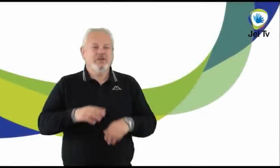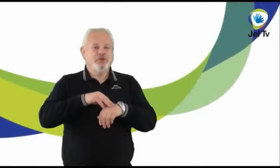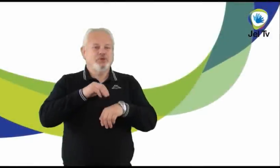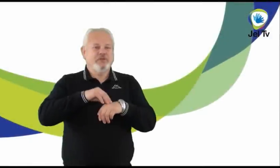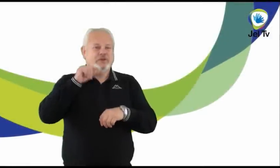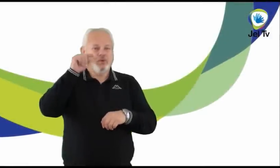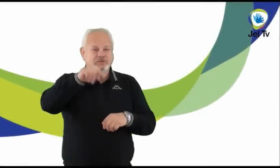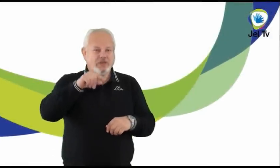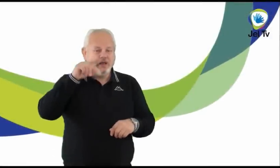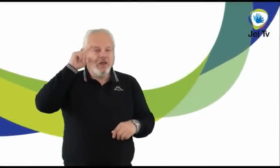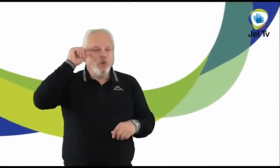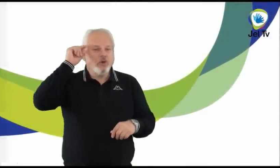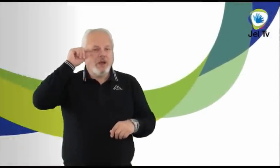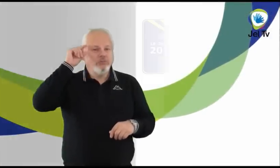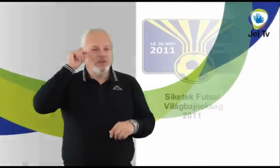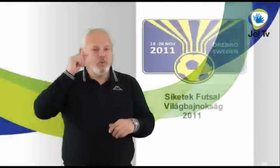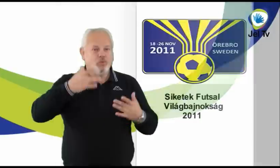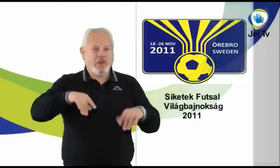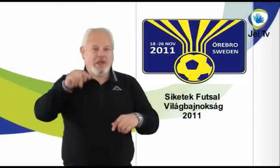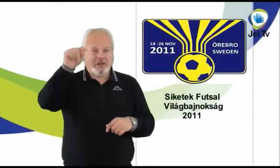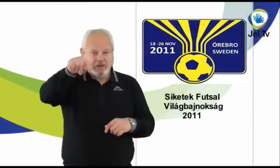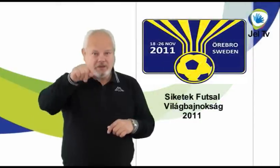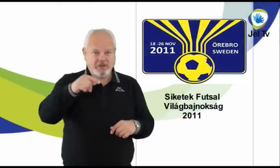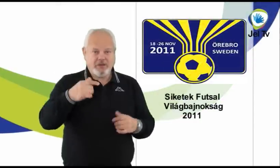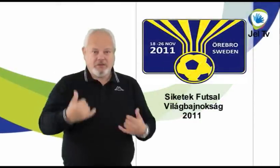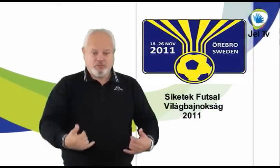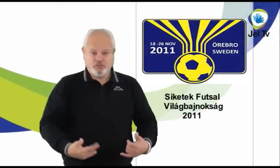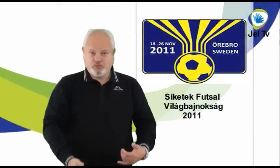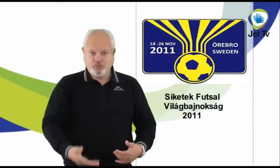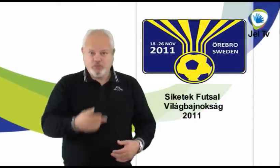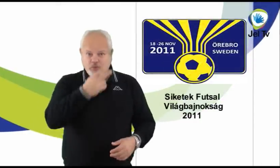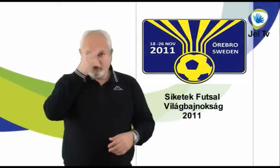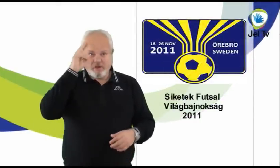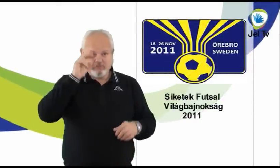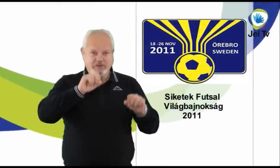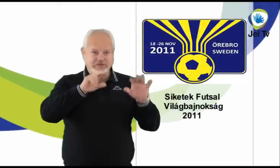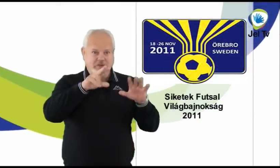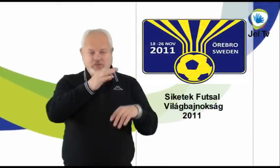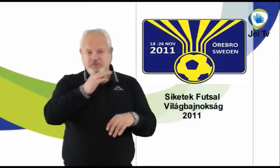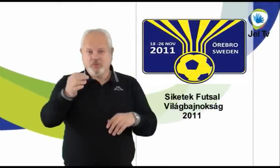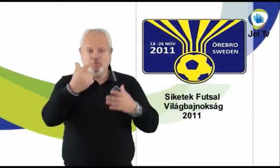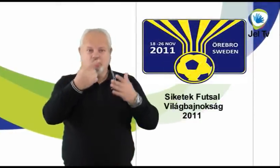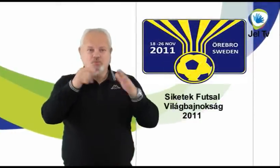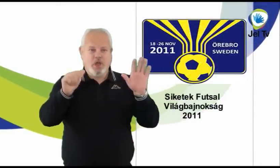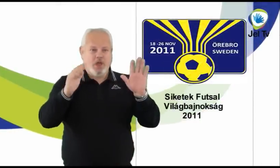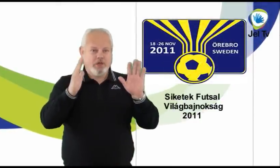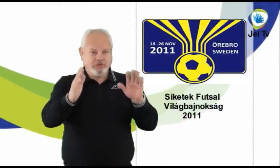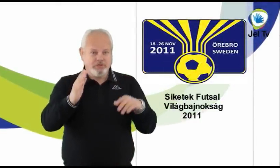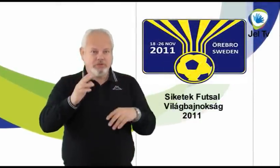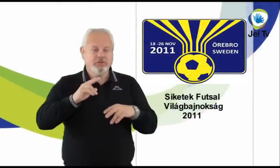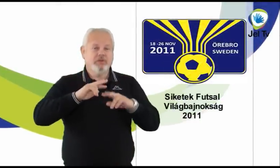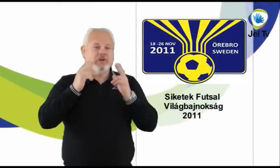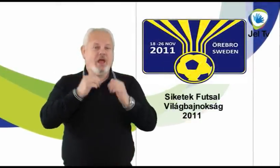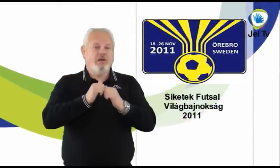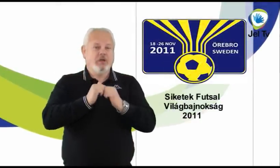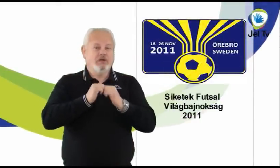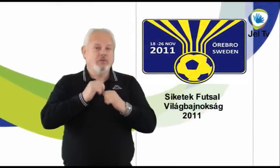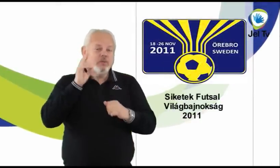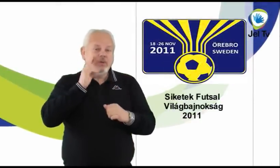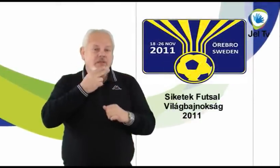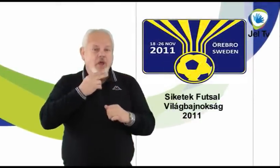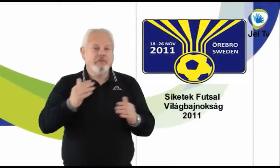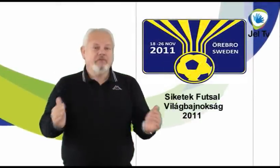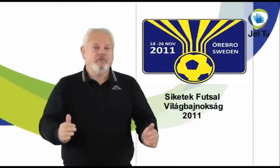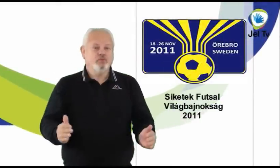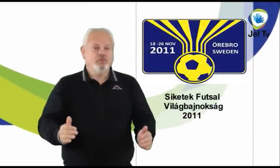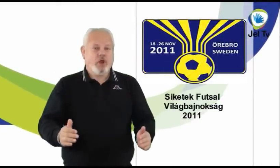Svédországban, Örebro városában, idén november 18-26.között rendezték meg a Siketek Futsal Világbajnokságot.